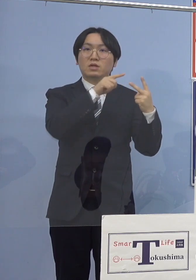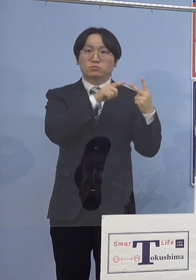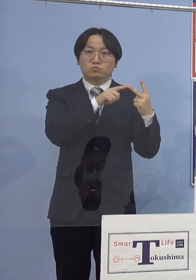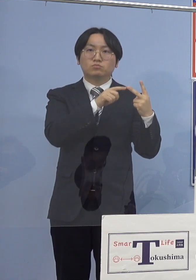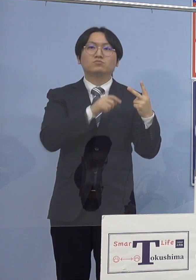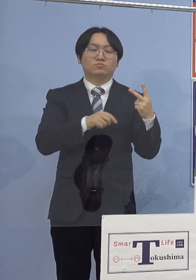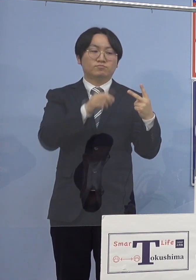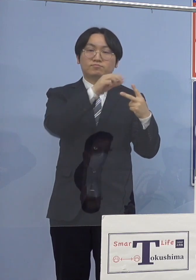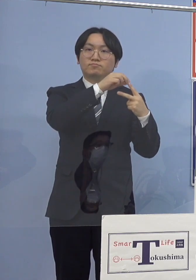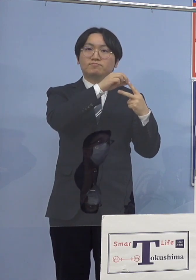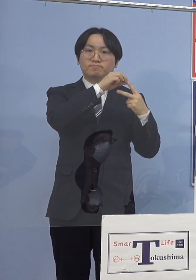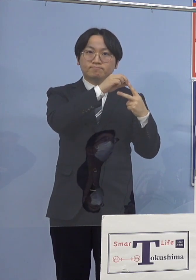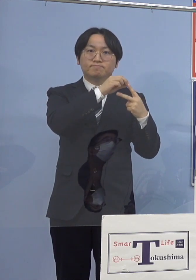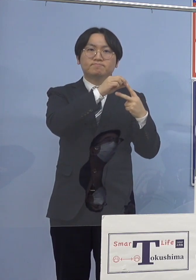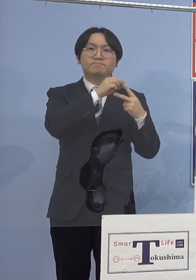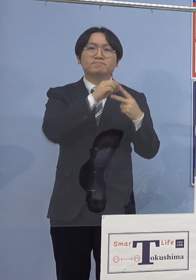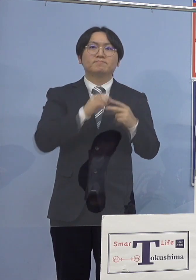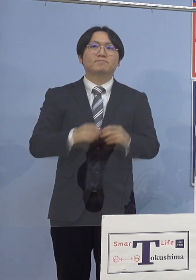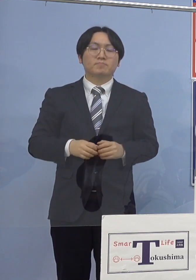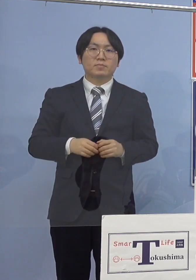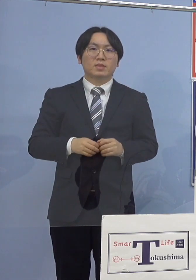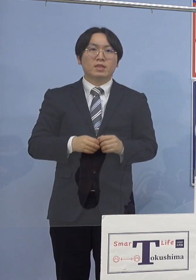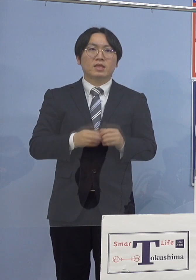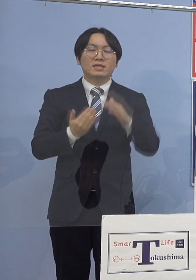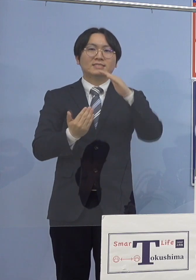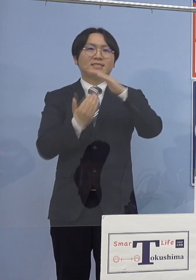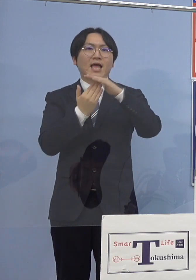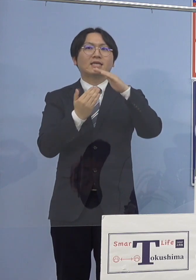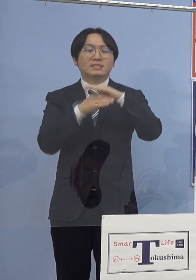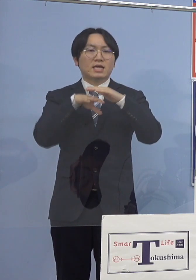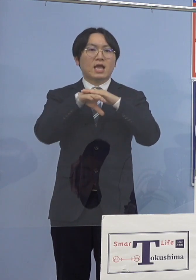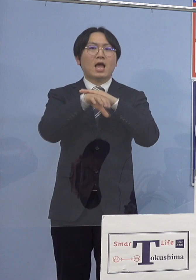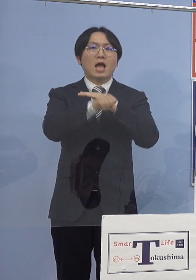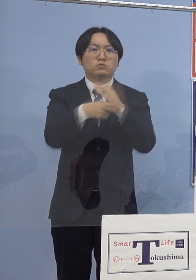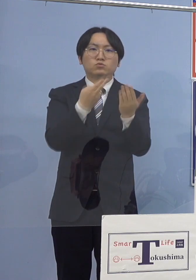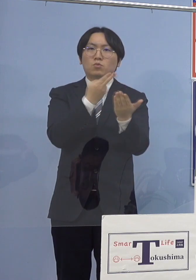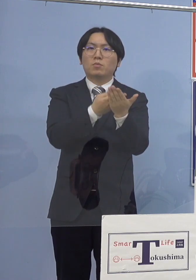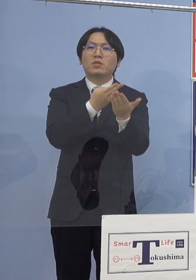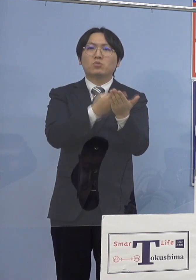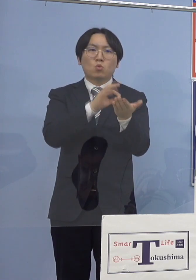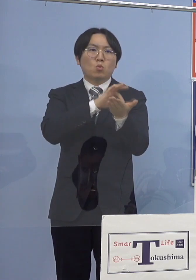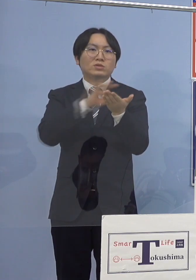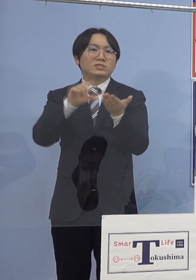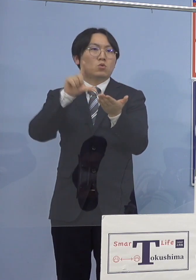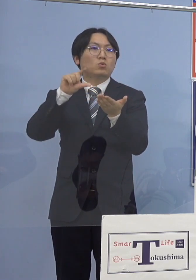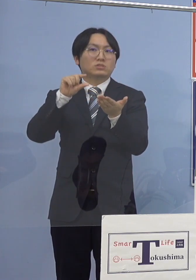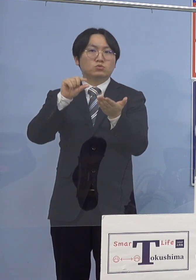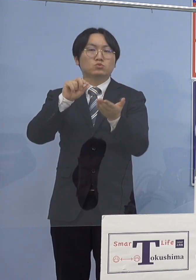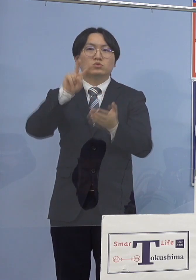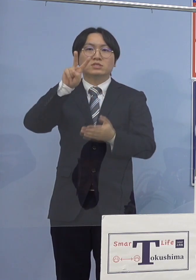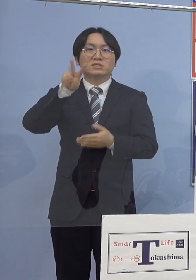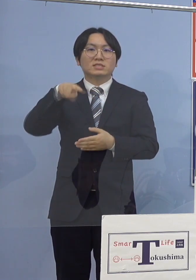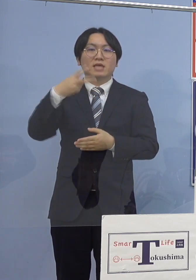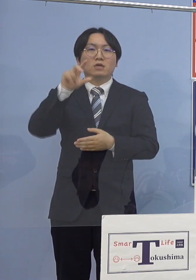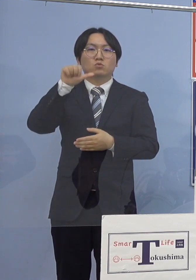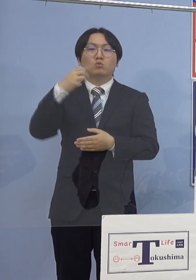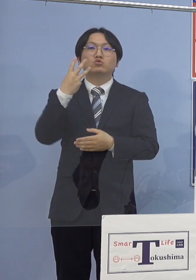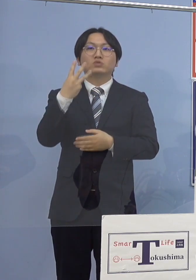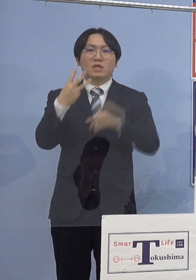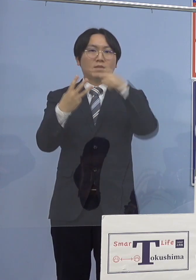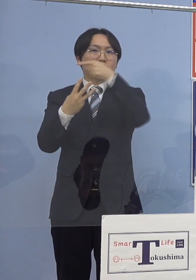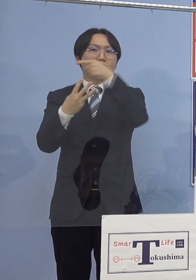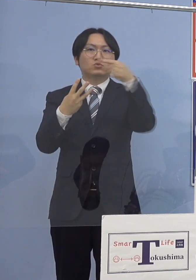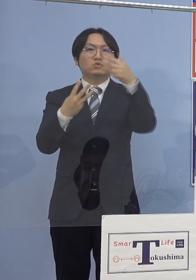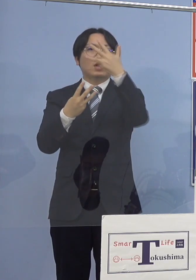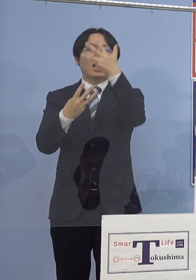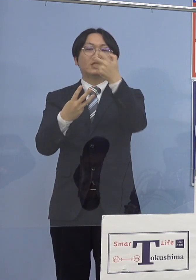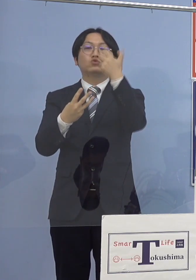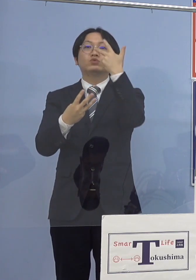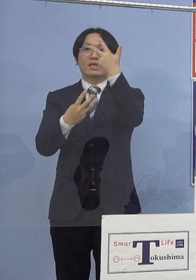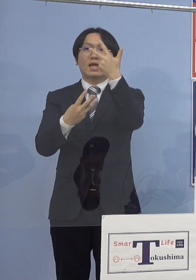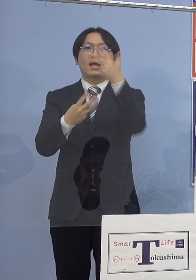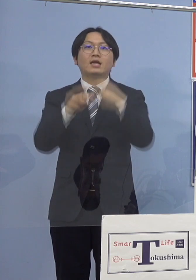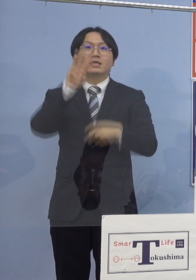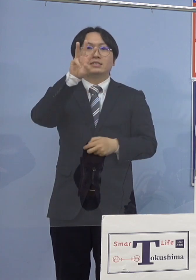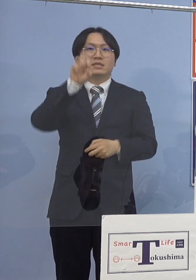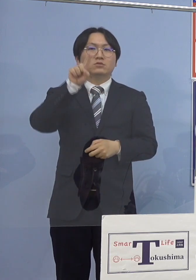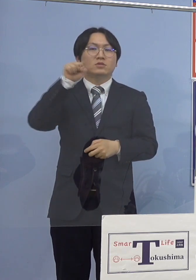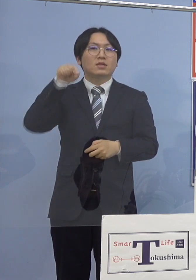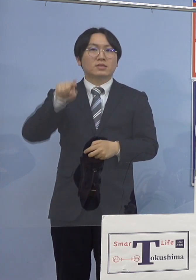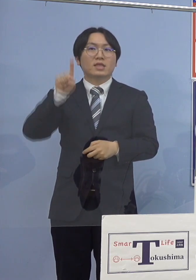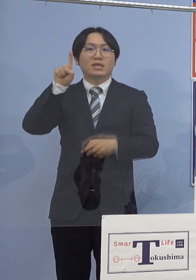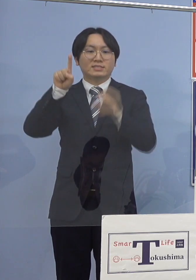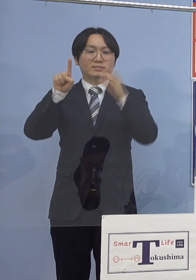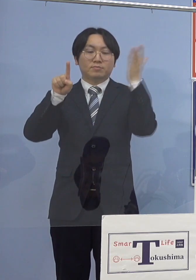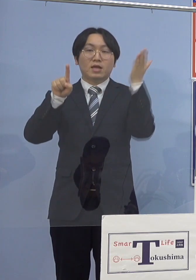まずは最大確保病床の使用率263分87 33.1パーセントとなります